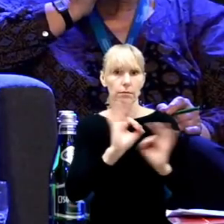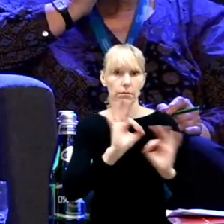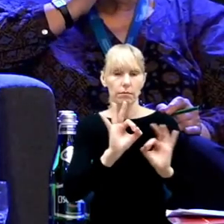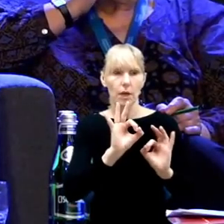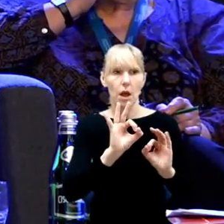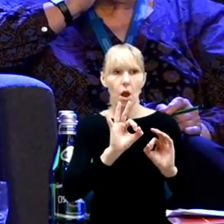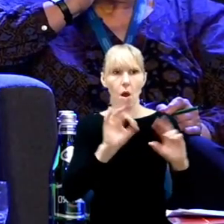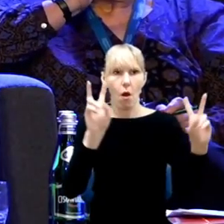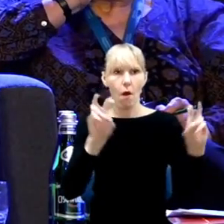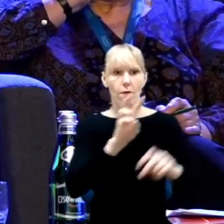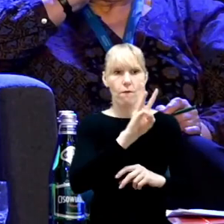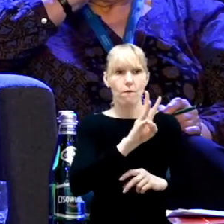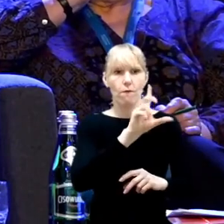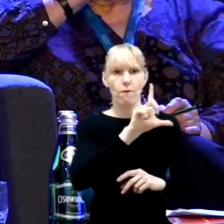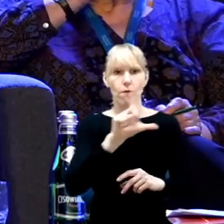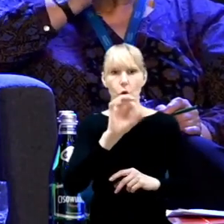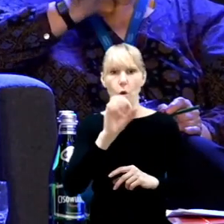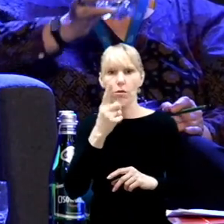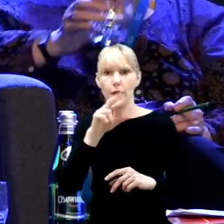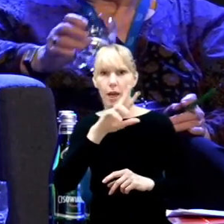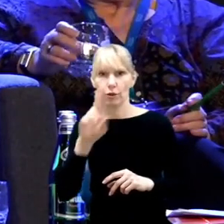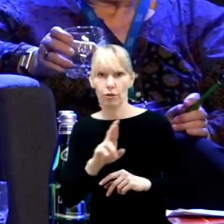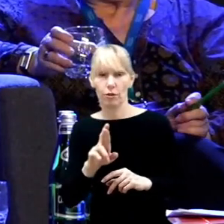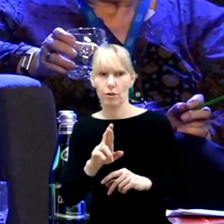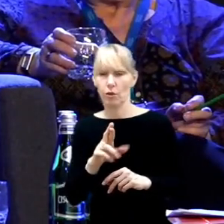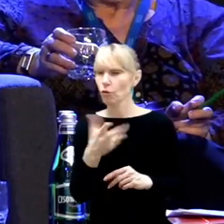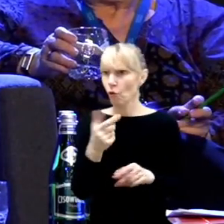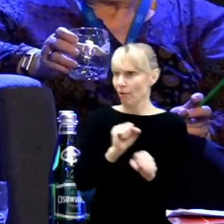Włodarze nie są jakimś odrębnym bytem